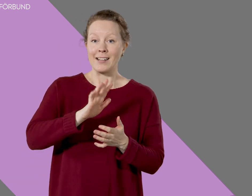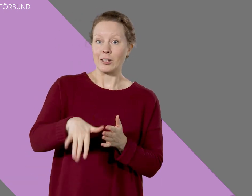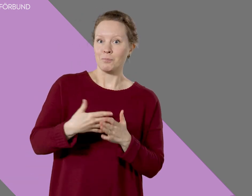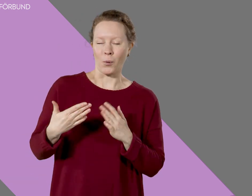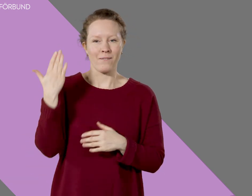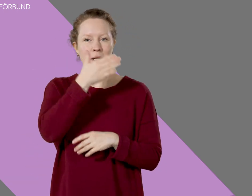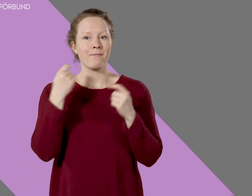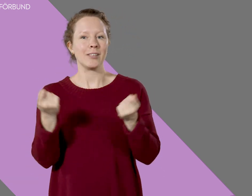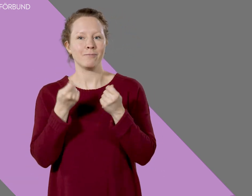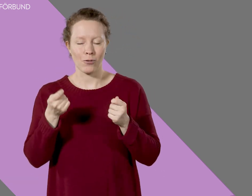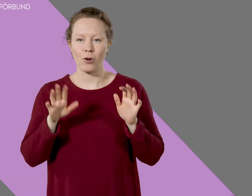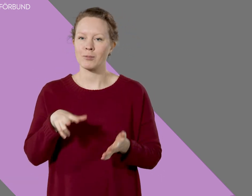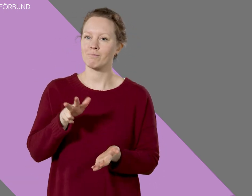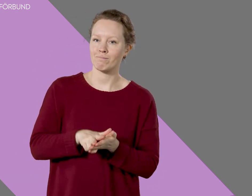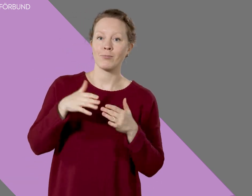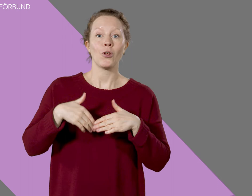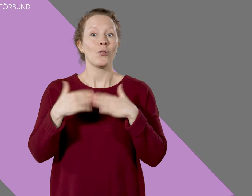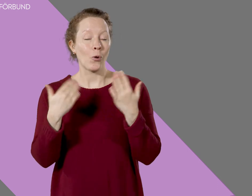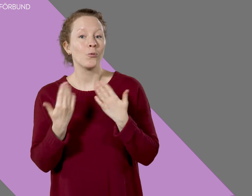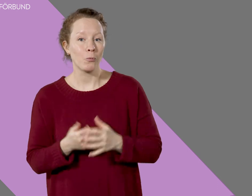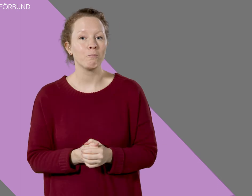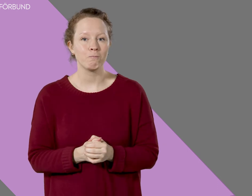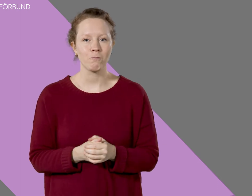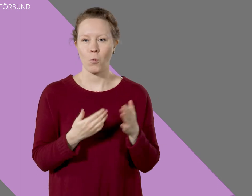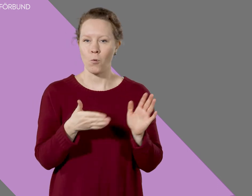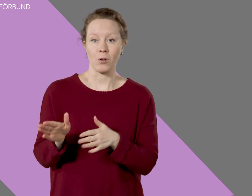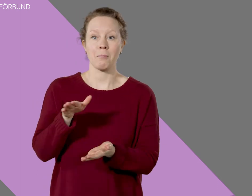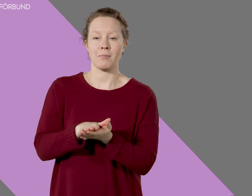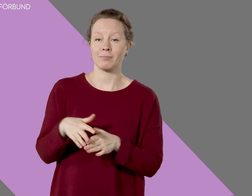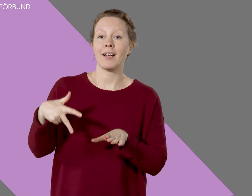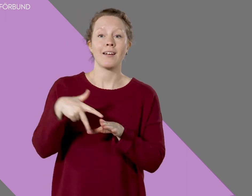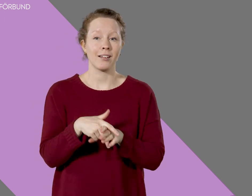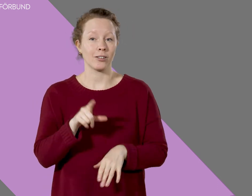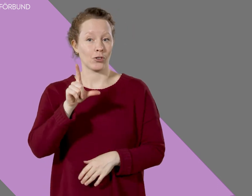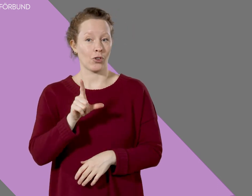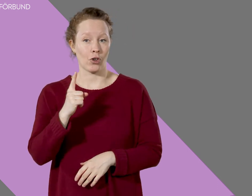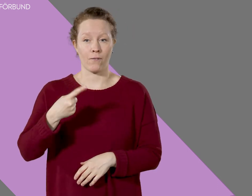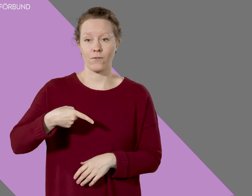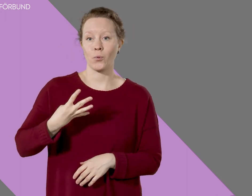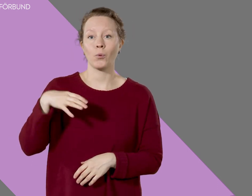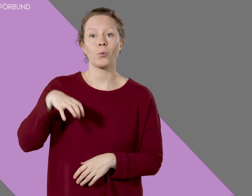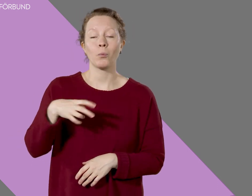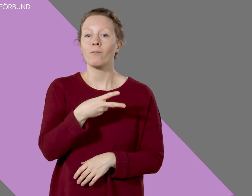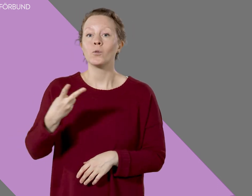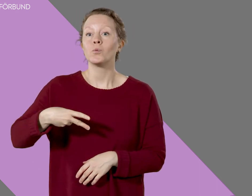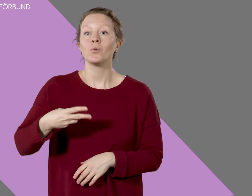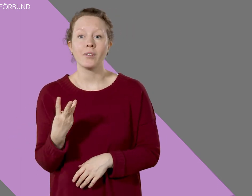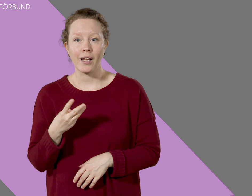Datumet för teckenspråkiga filmfestivalen har slagits fast! Den arrangeras i Lahtis lördagen den 14 oktober 2023.